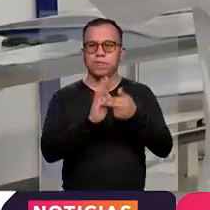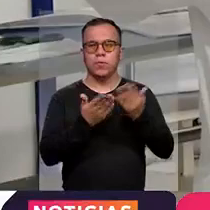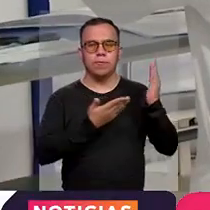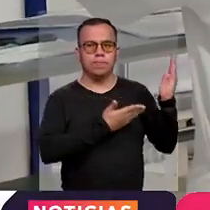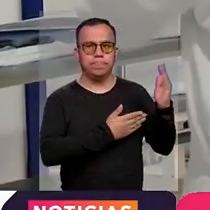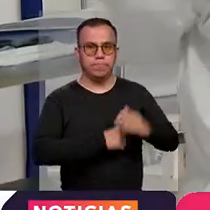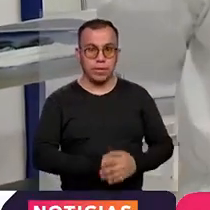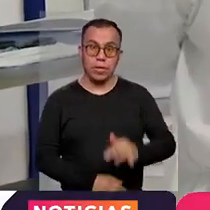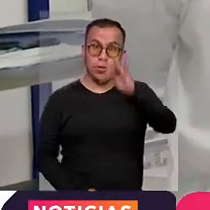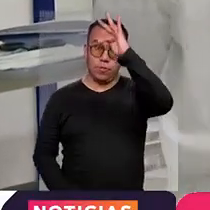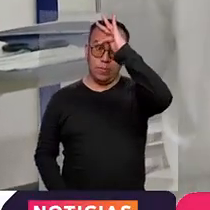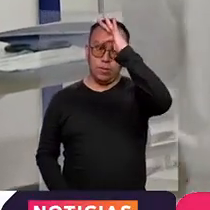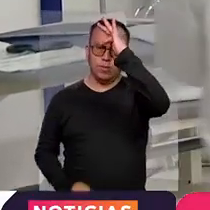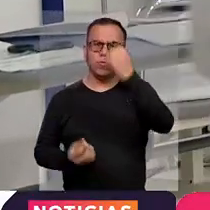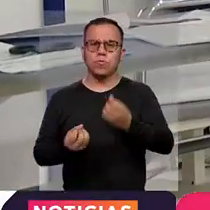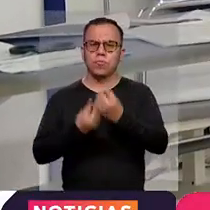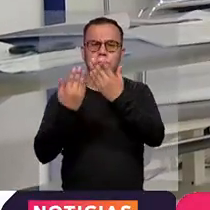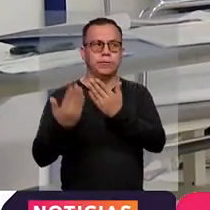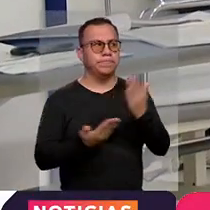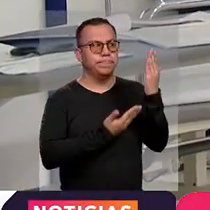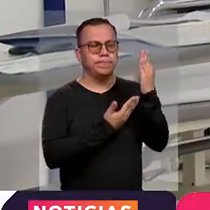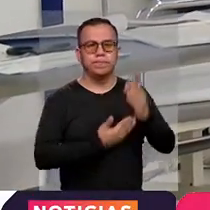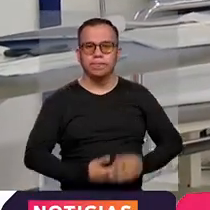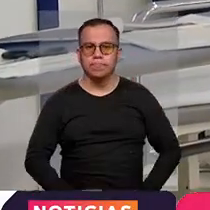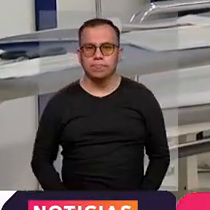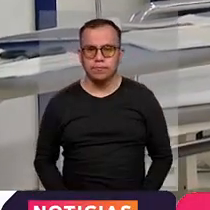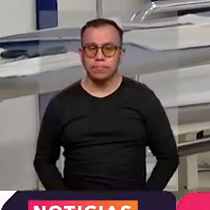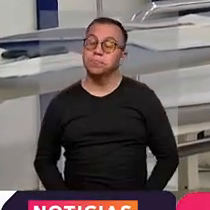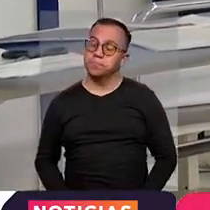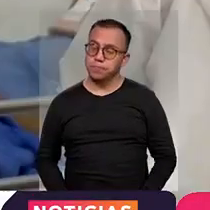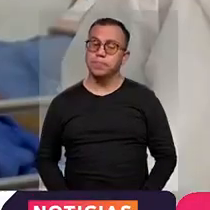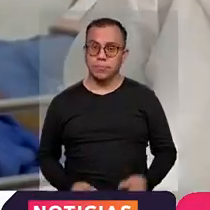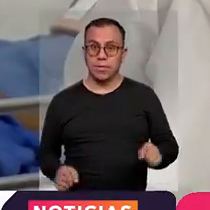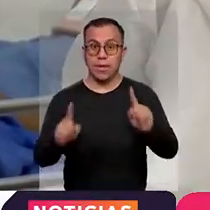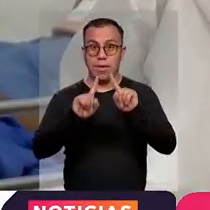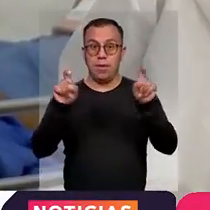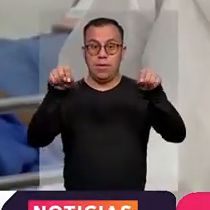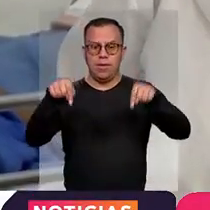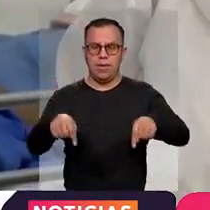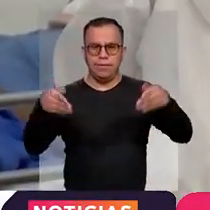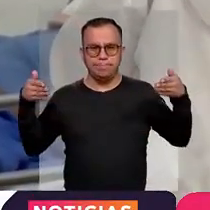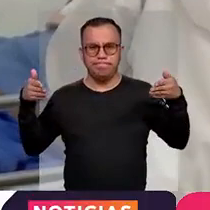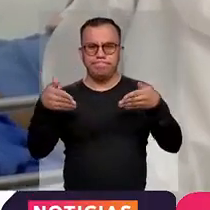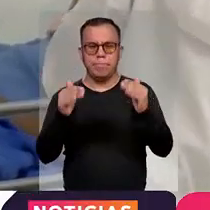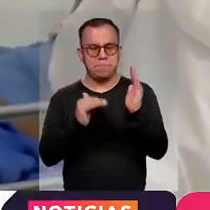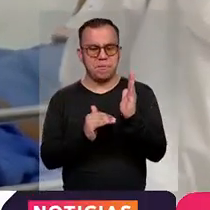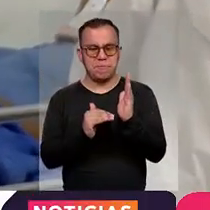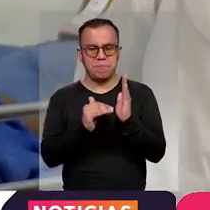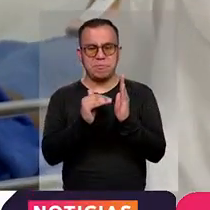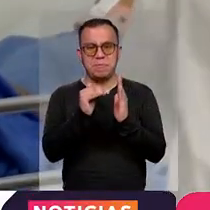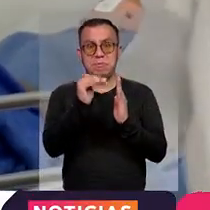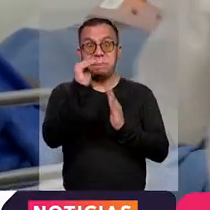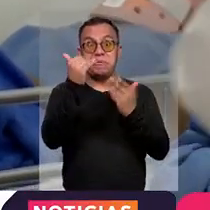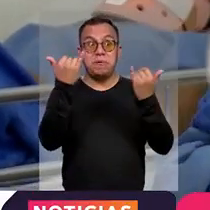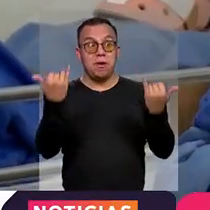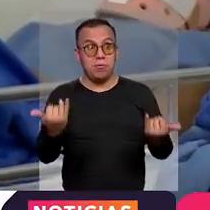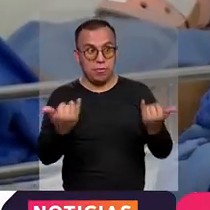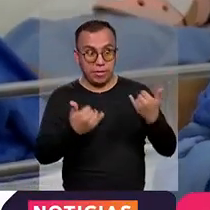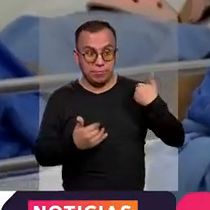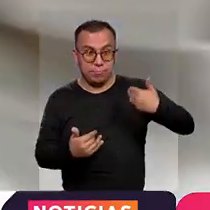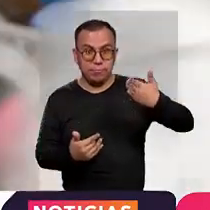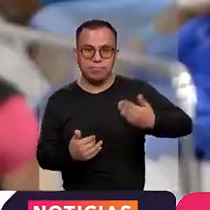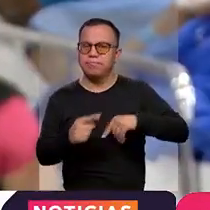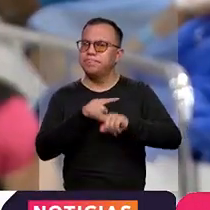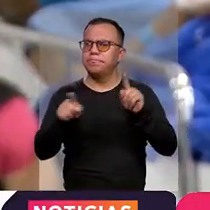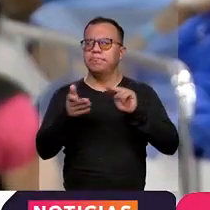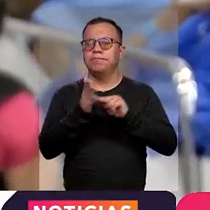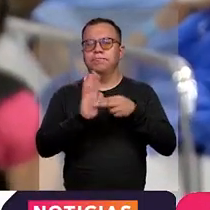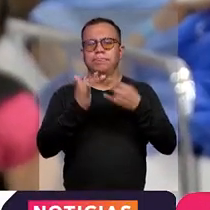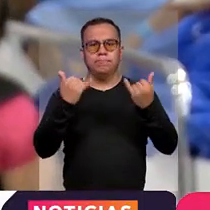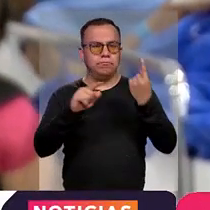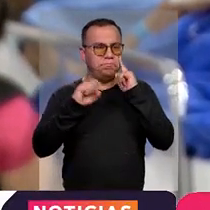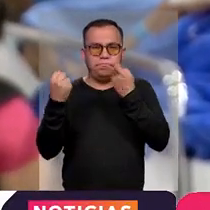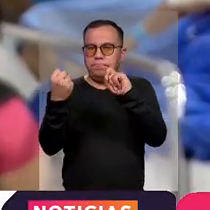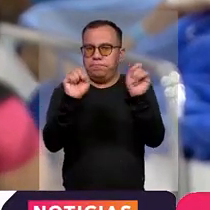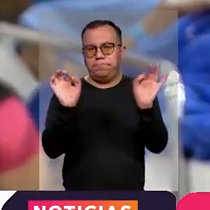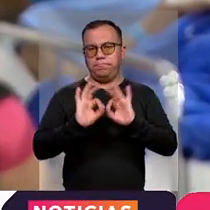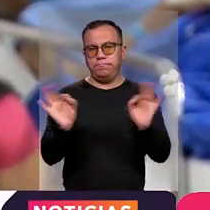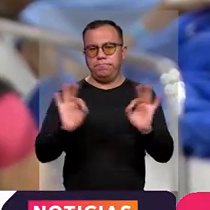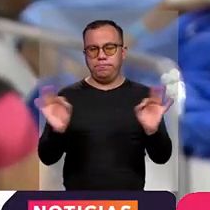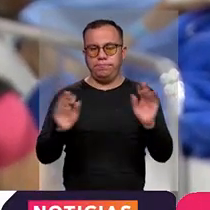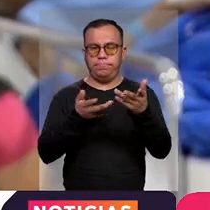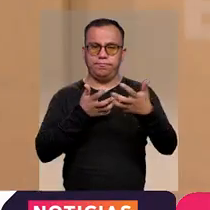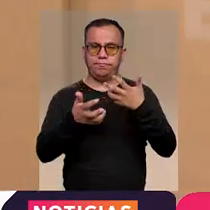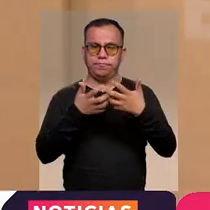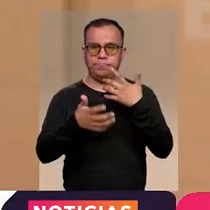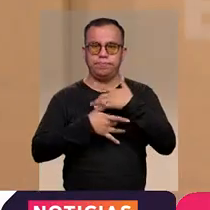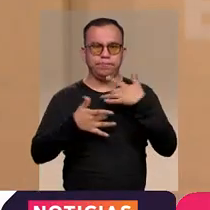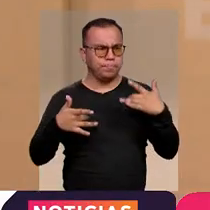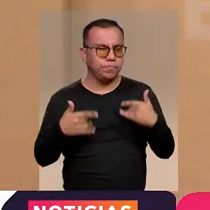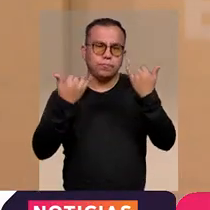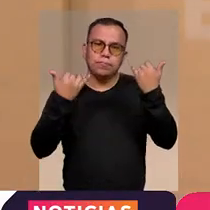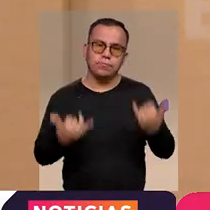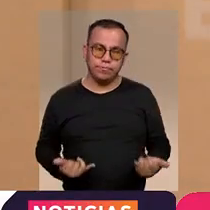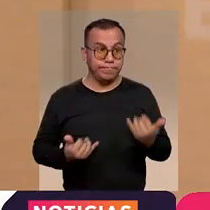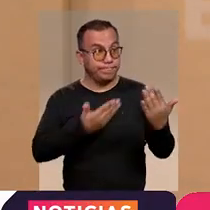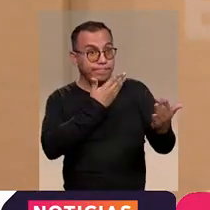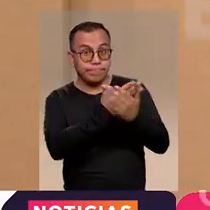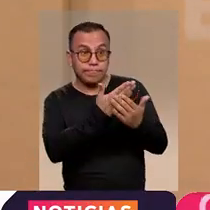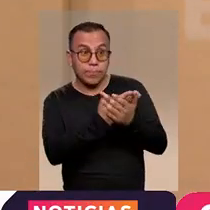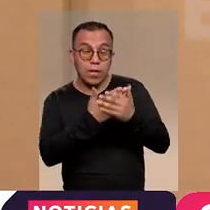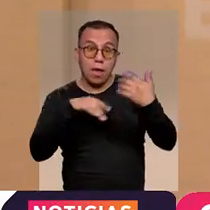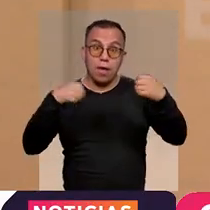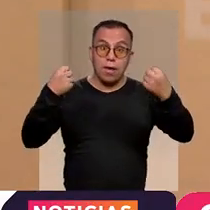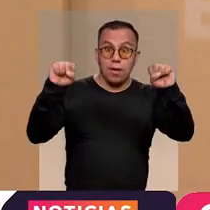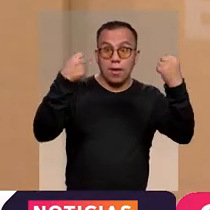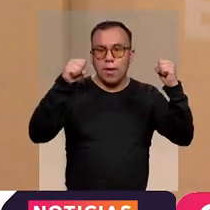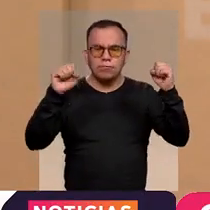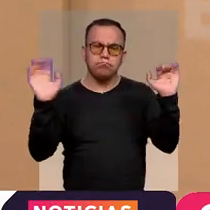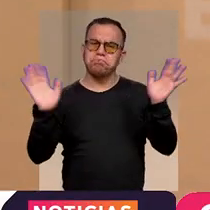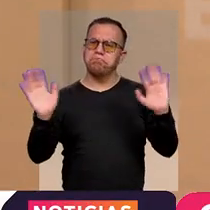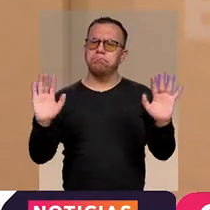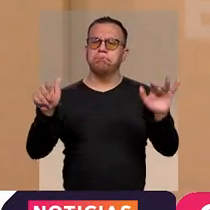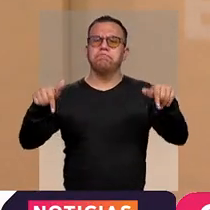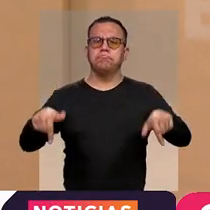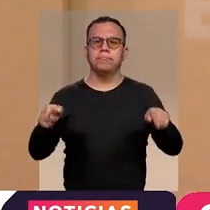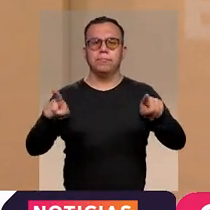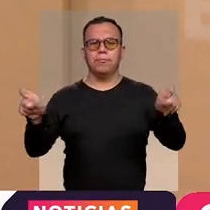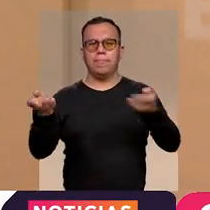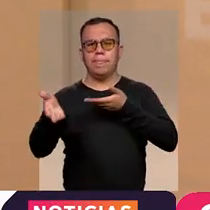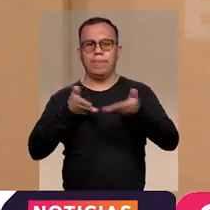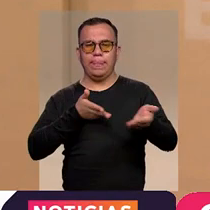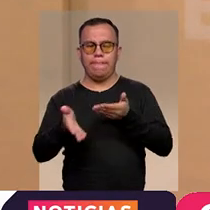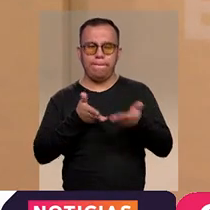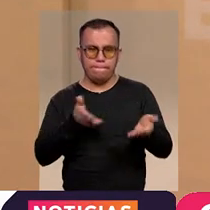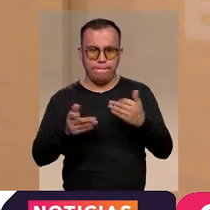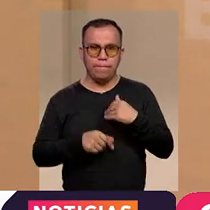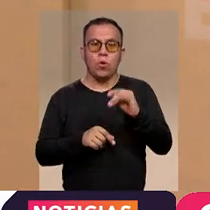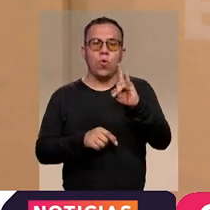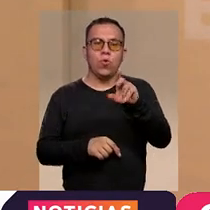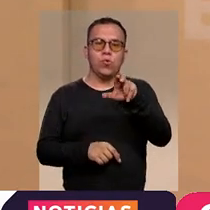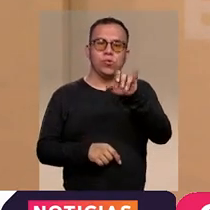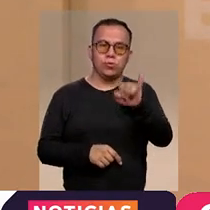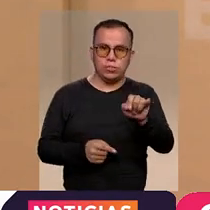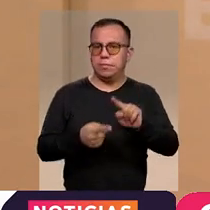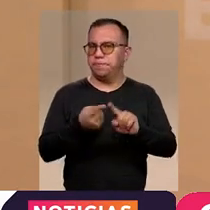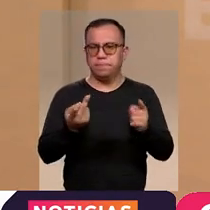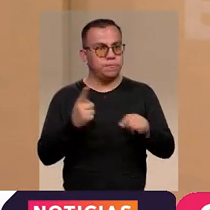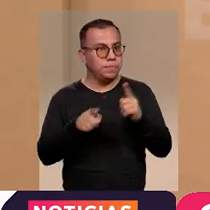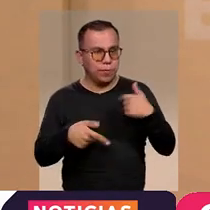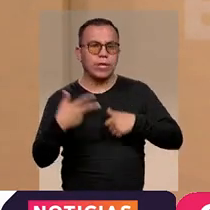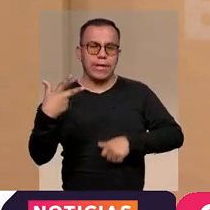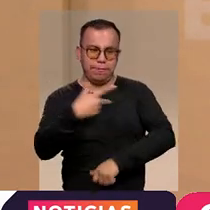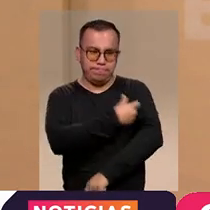MENORES DE 12 AñOS.